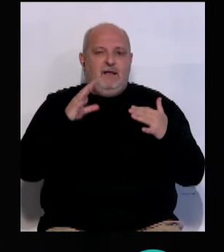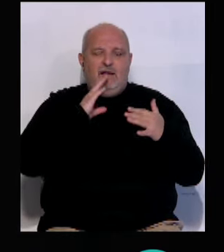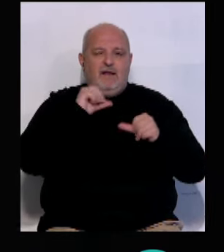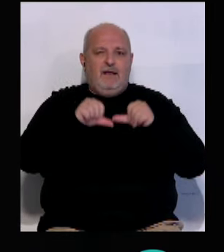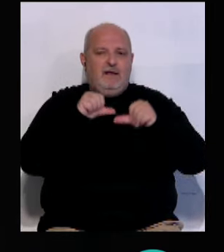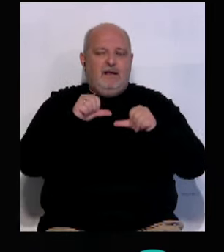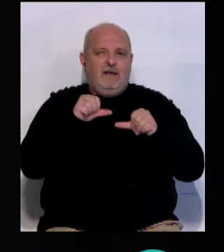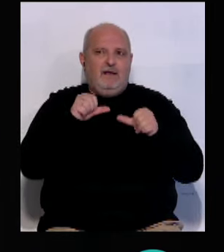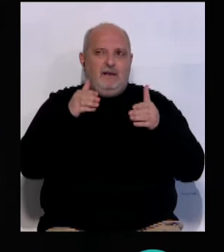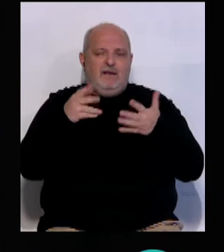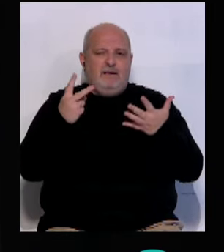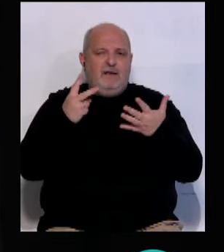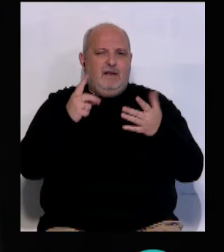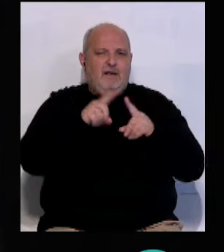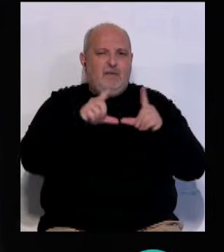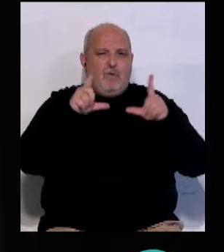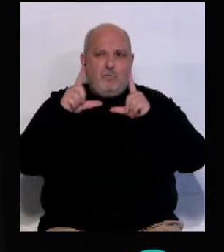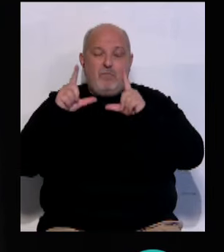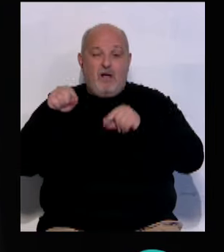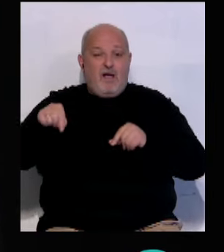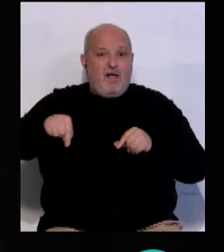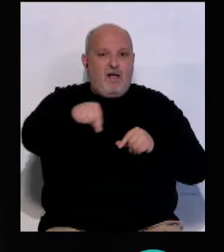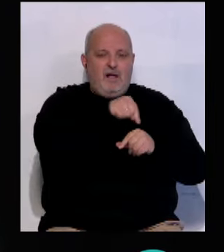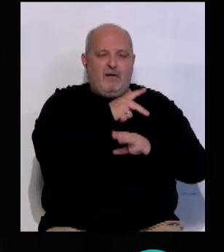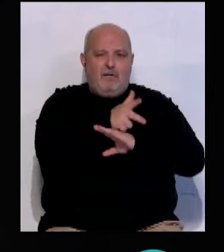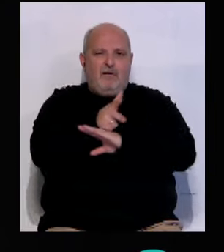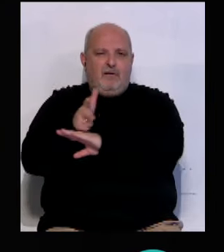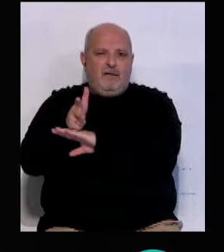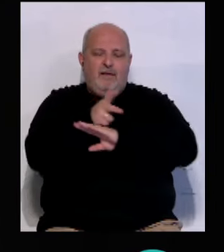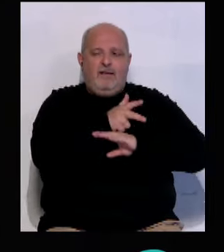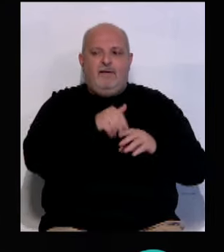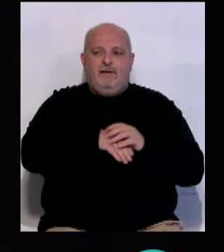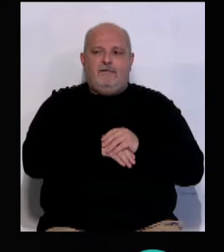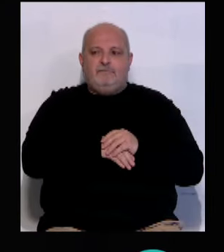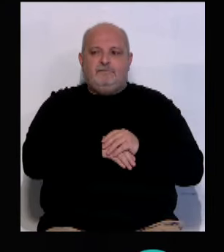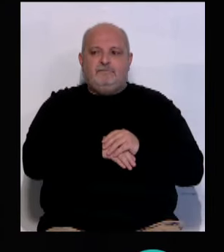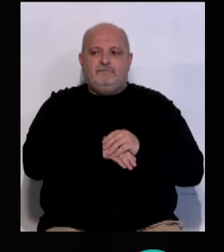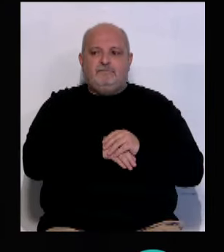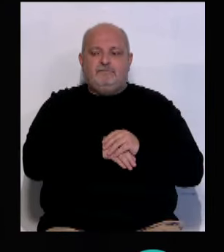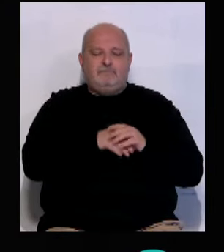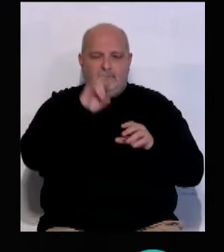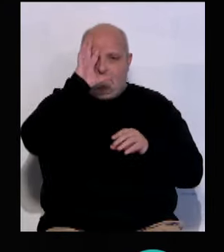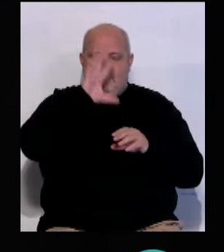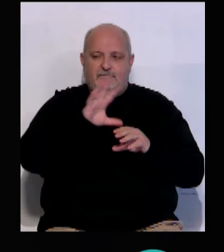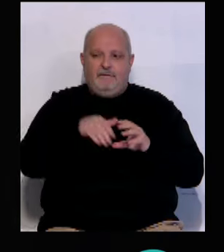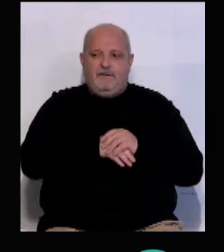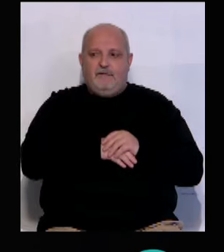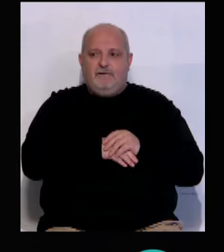liga enfocando a los siete jugadores descocados del Cádiz increíble no no increíble increíble Inc